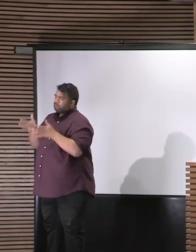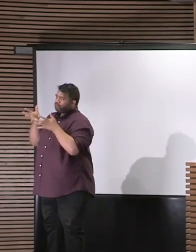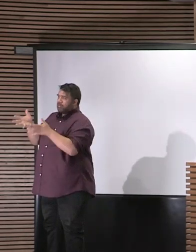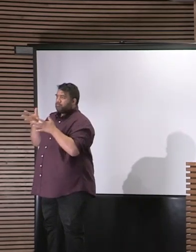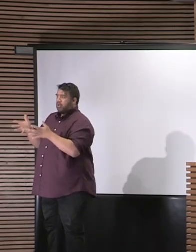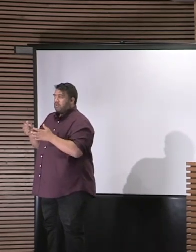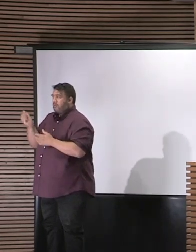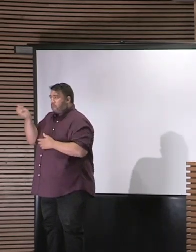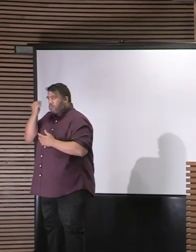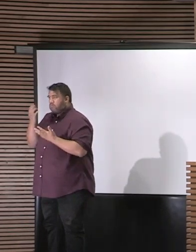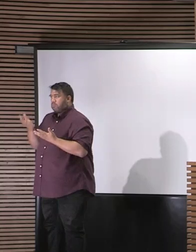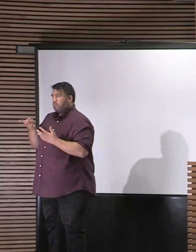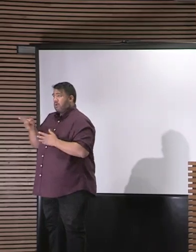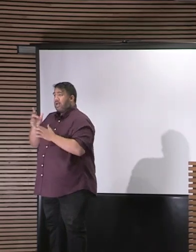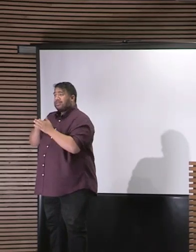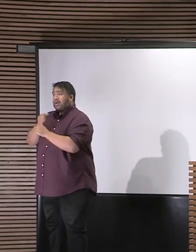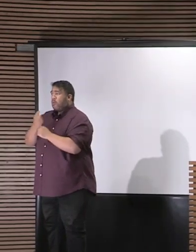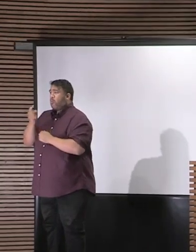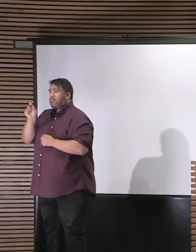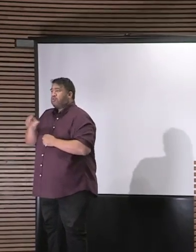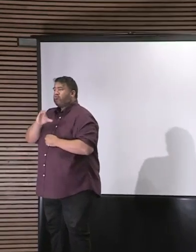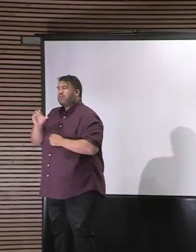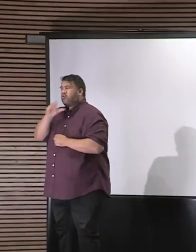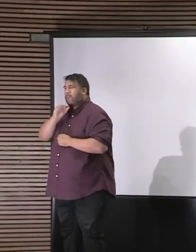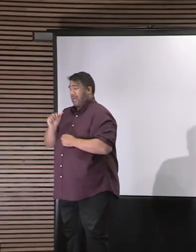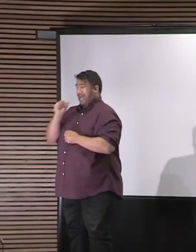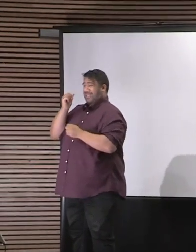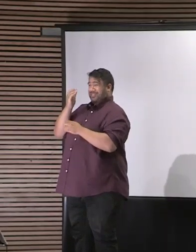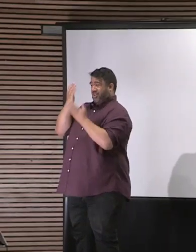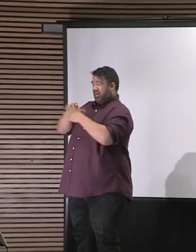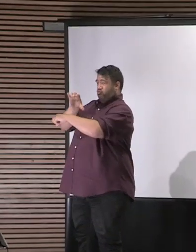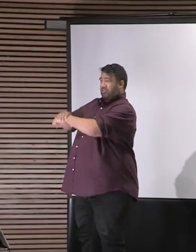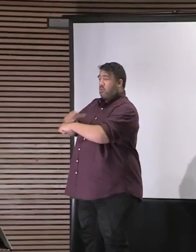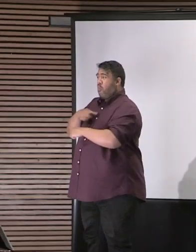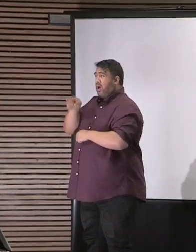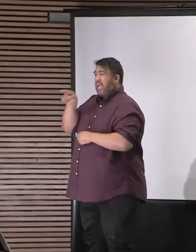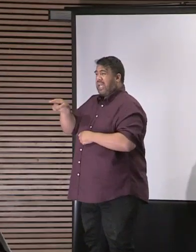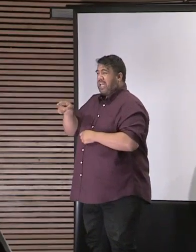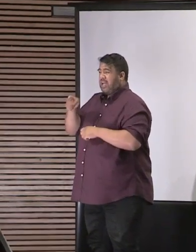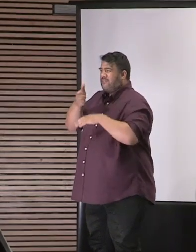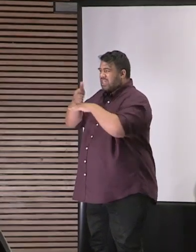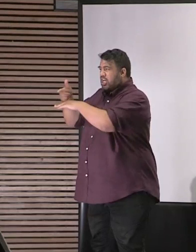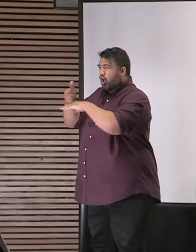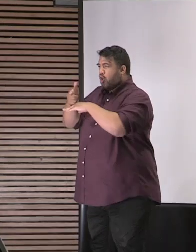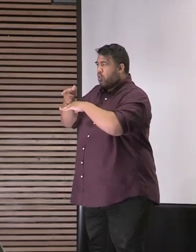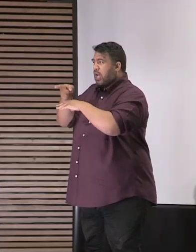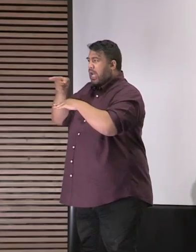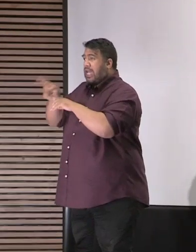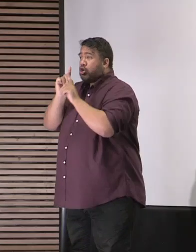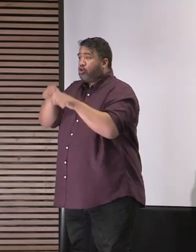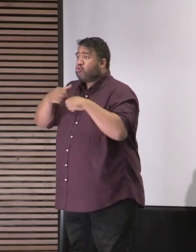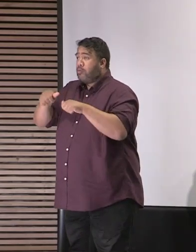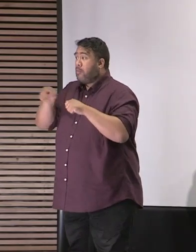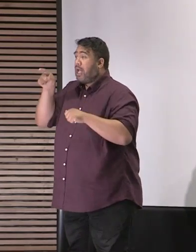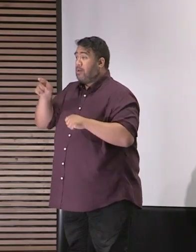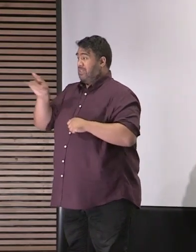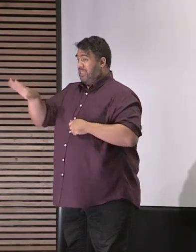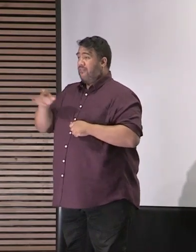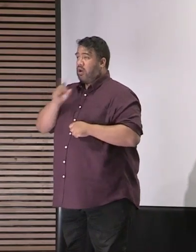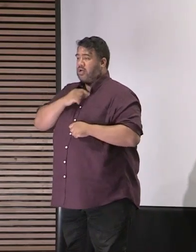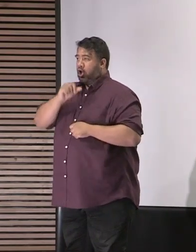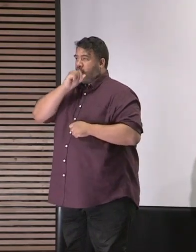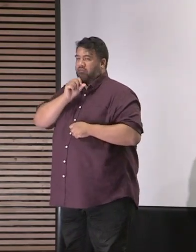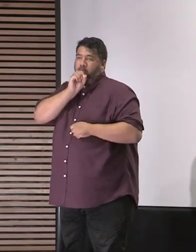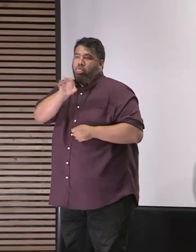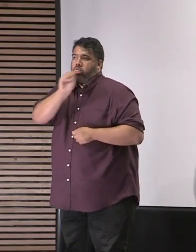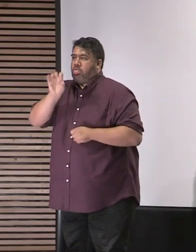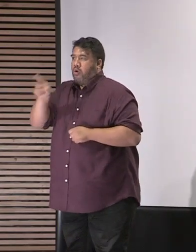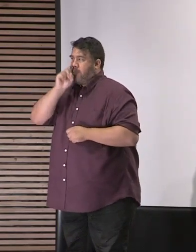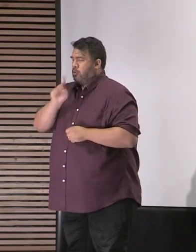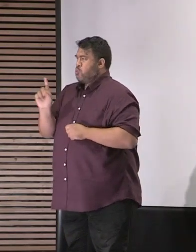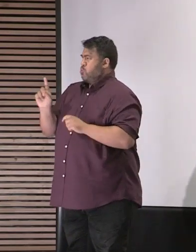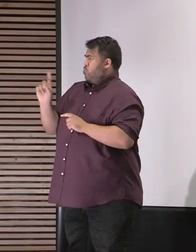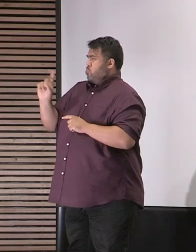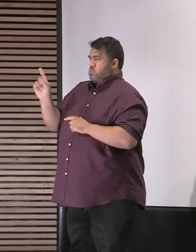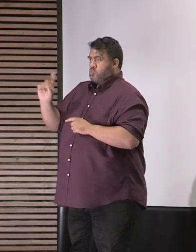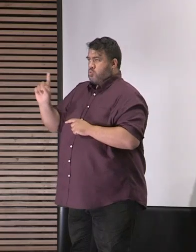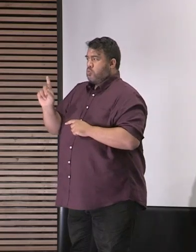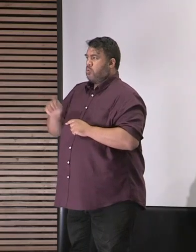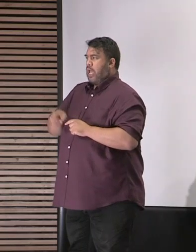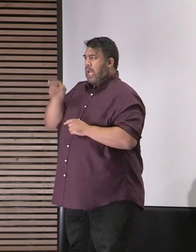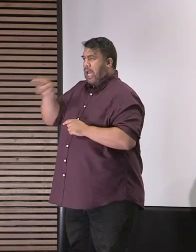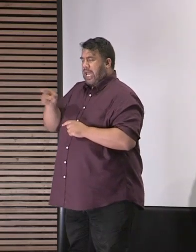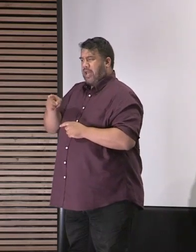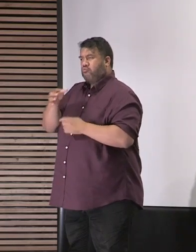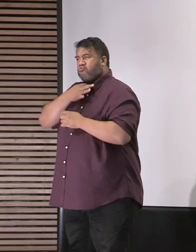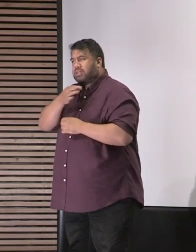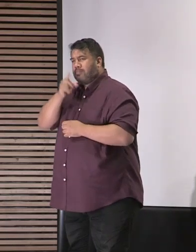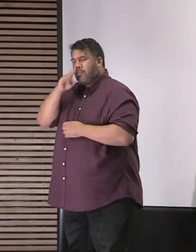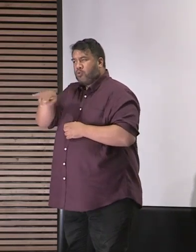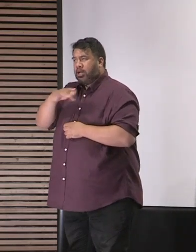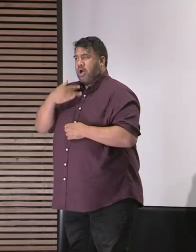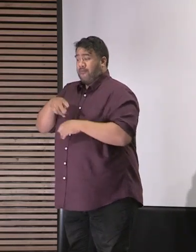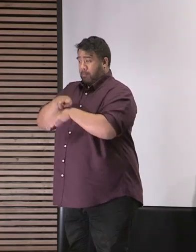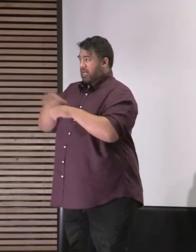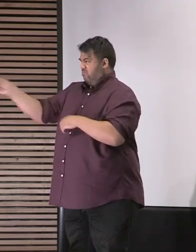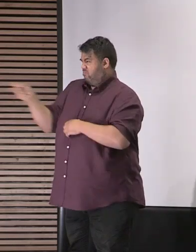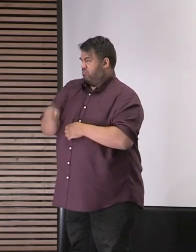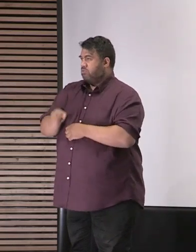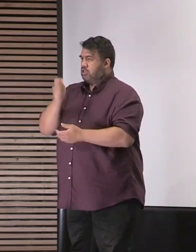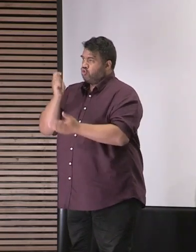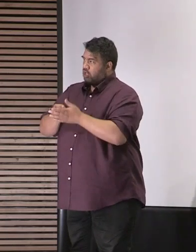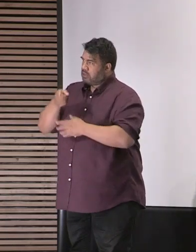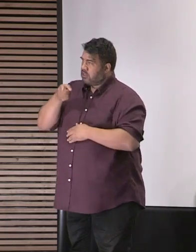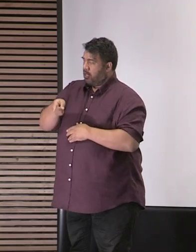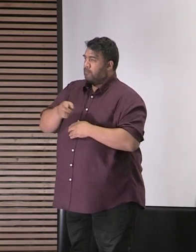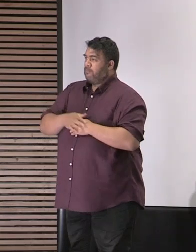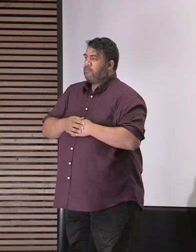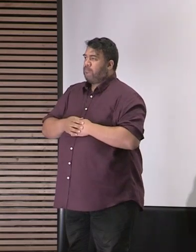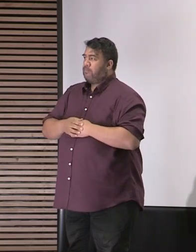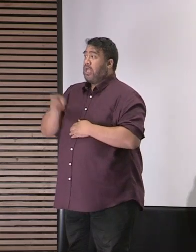servicio y farmacias. Si bien el